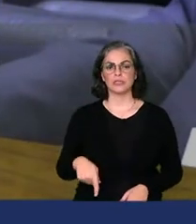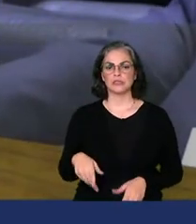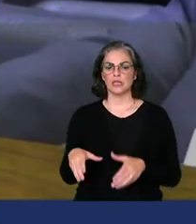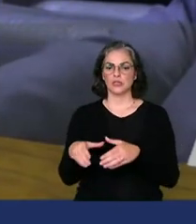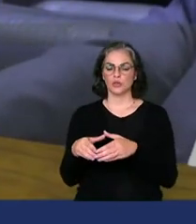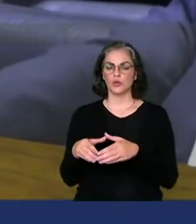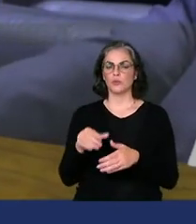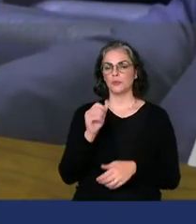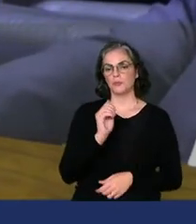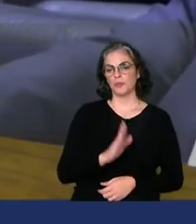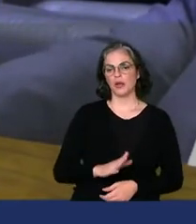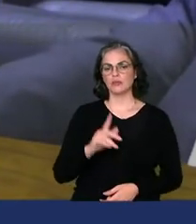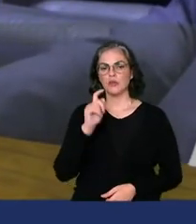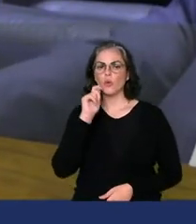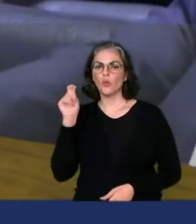GRUPO PARLAMENTAR BR BRASIL-UCRÂNIA NESSA CASA.